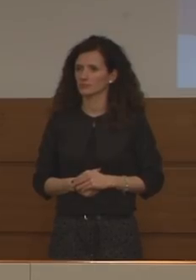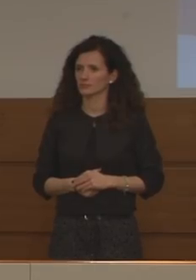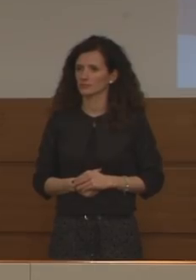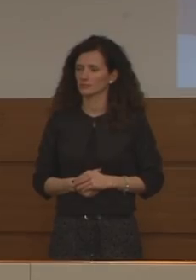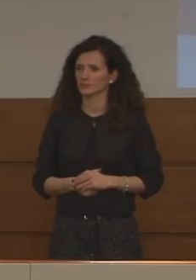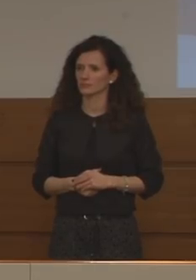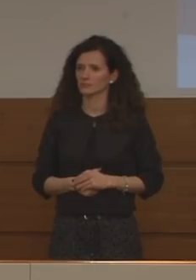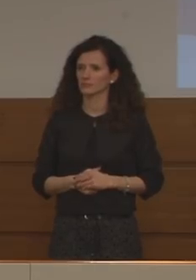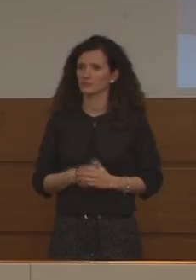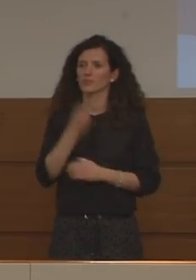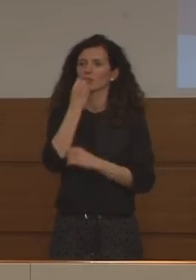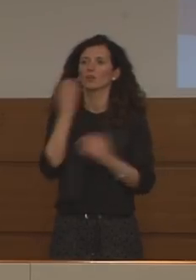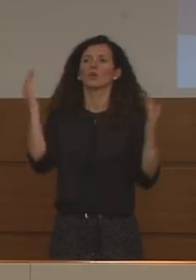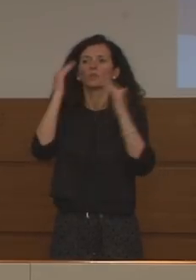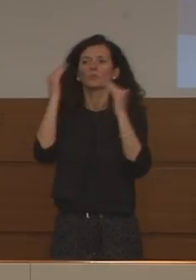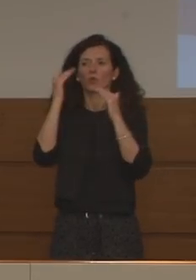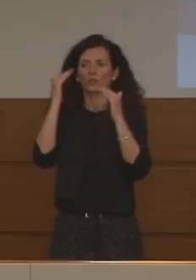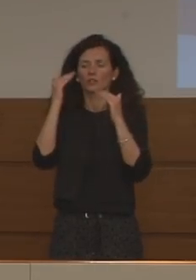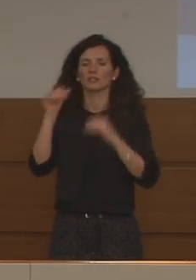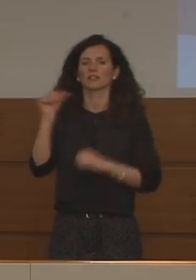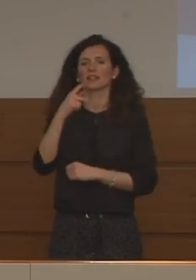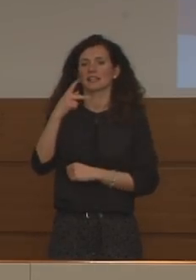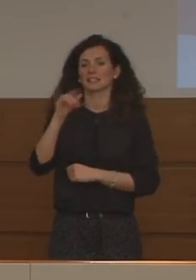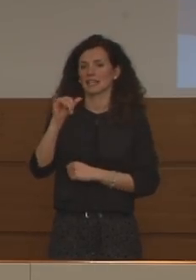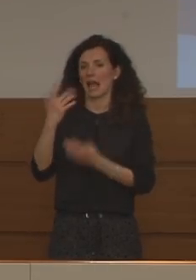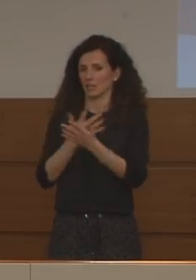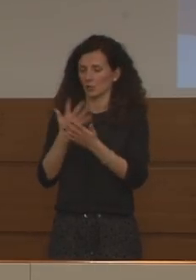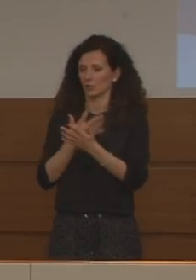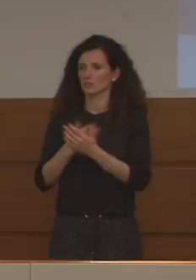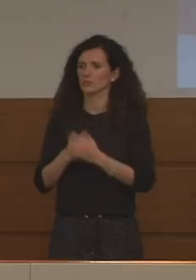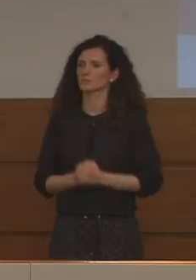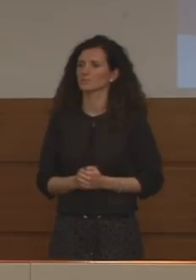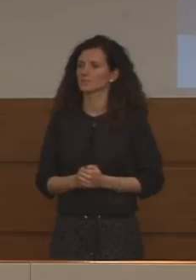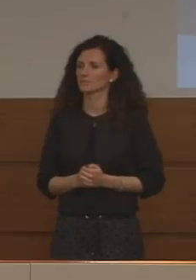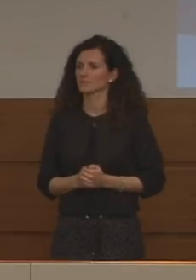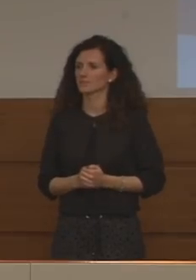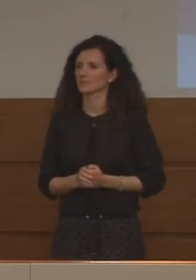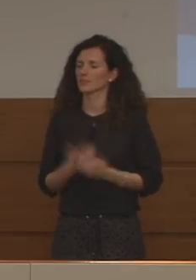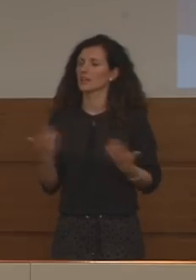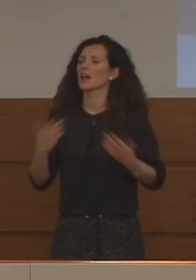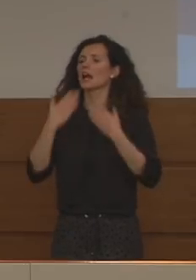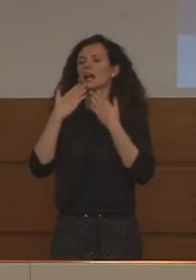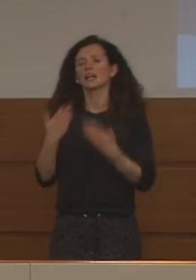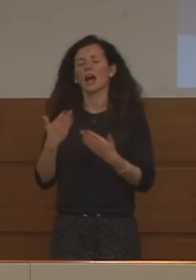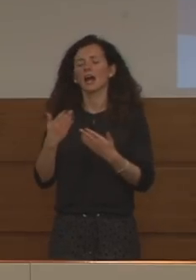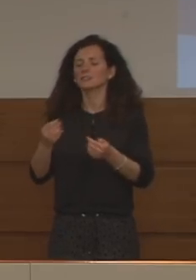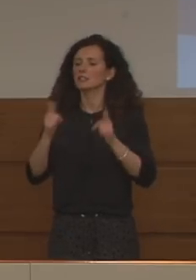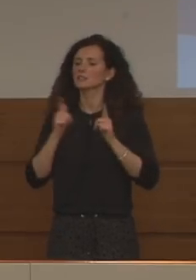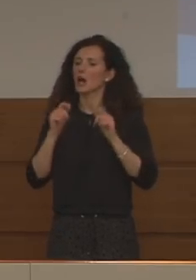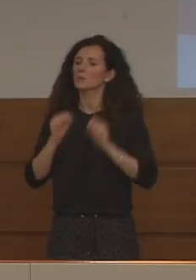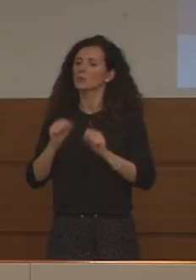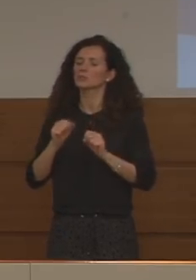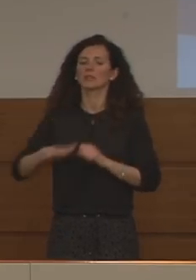tutti, sono Claudio Fusani, per Tiscali News. Innanzitutto grazie di lasciare vivo questo spazio di democrazia, per cui